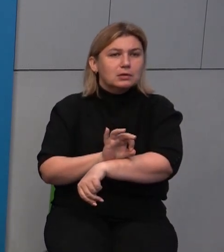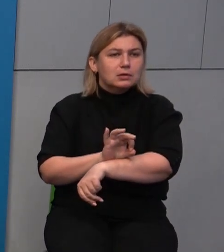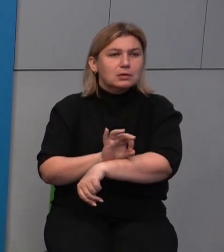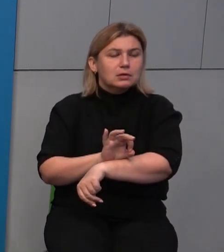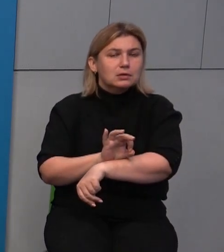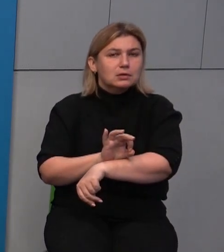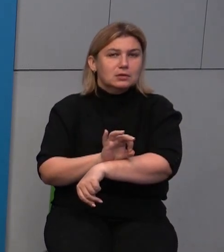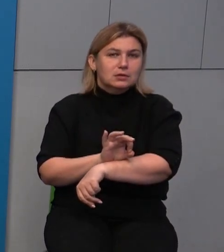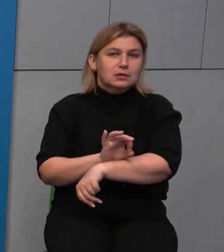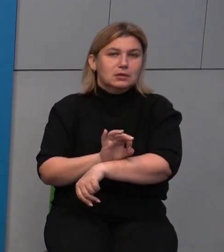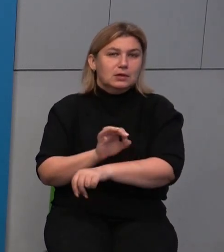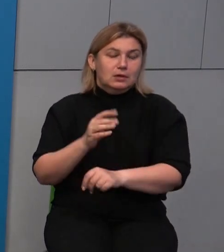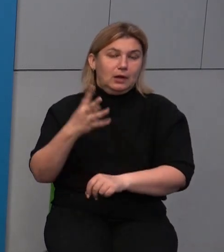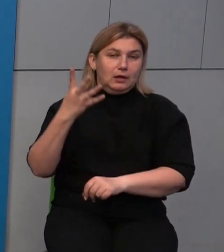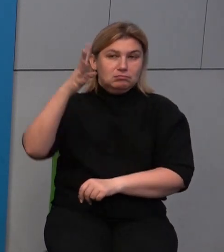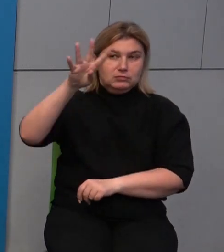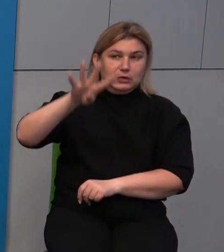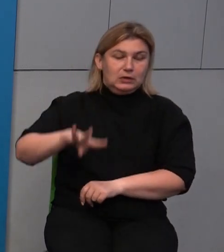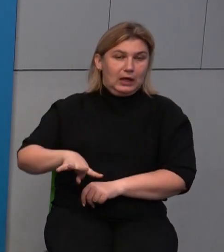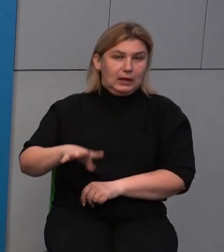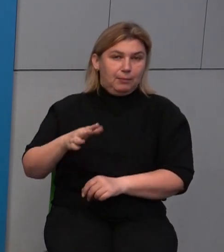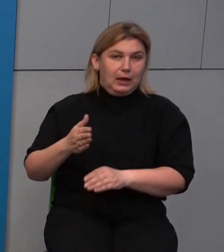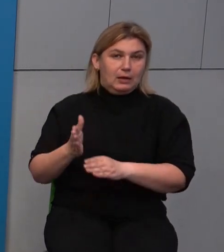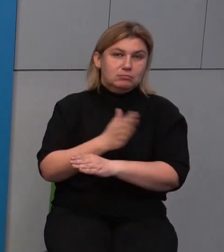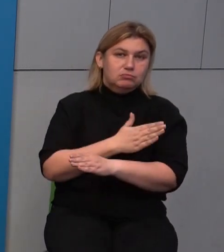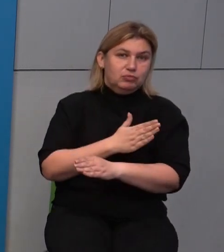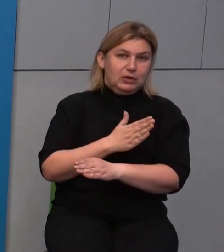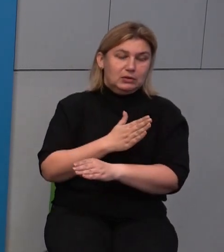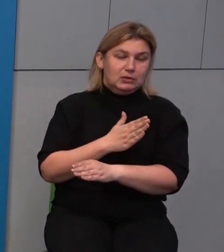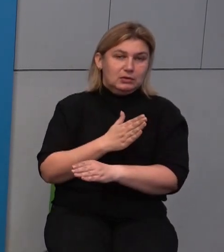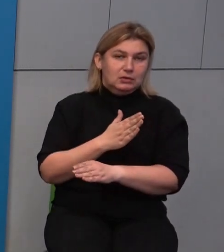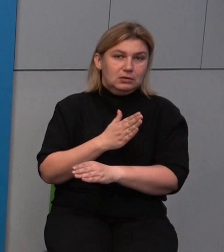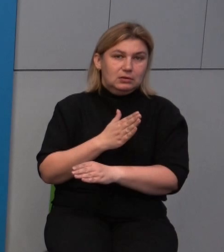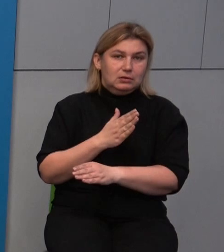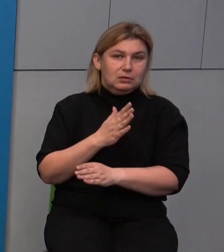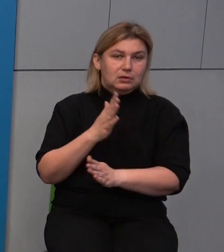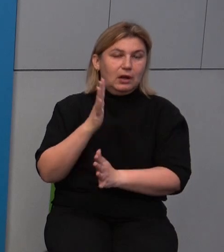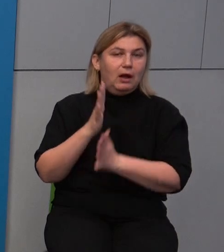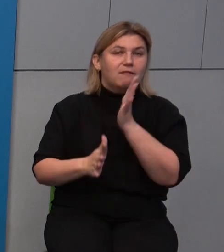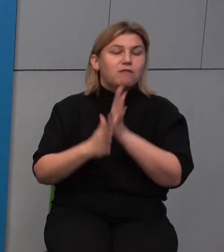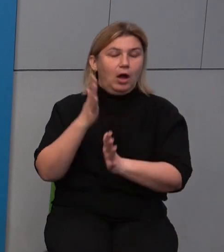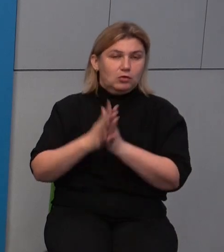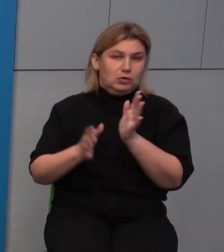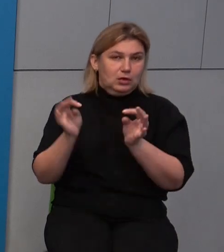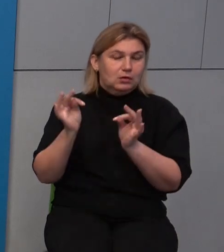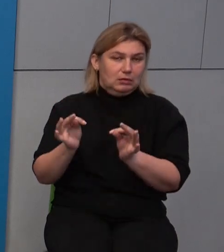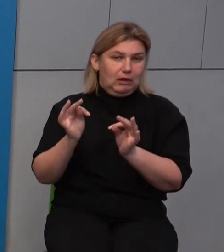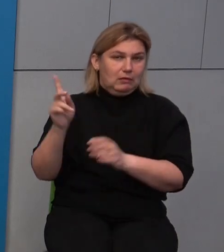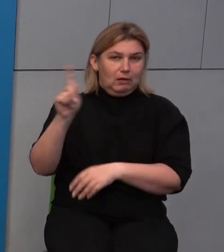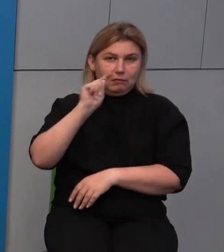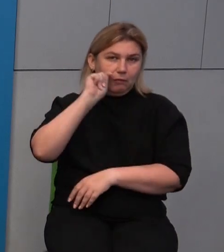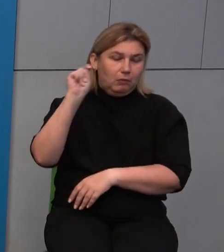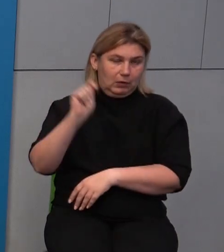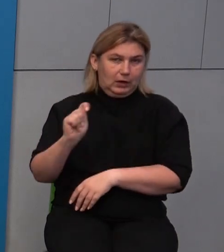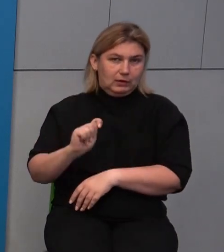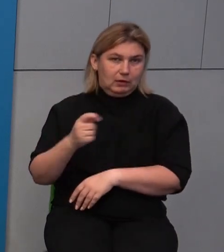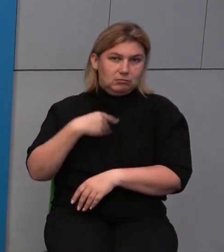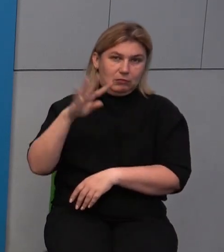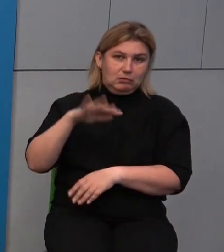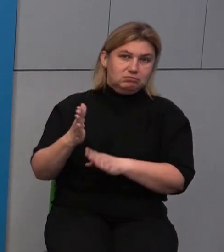cztery miesiące przed wybuchem tej wojny, którą teraz obecnie obserwujemy